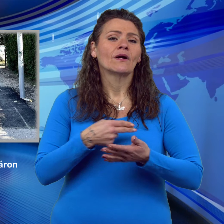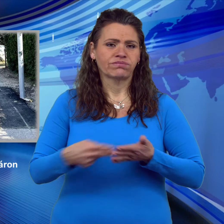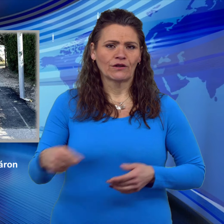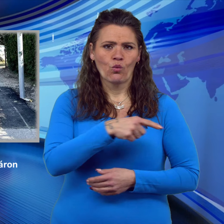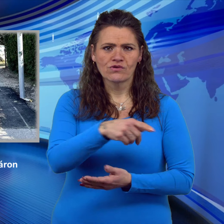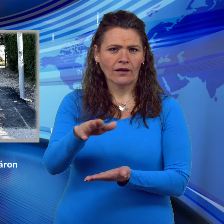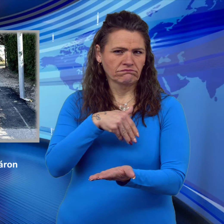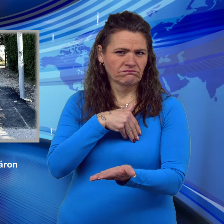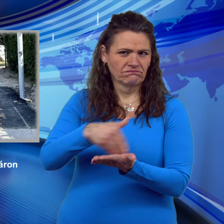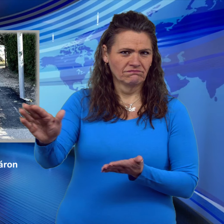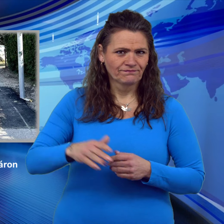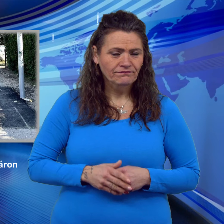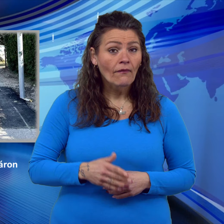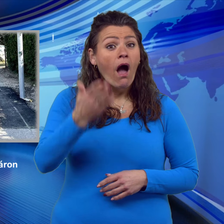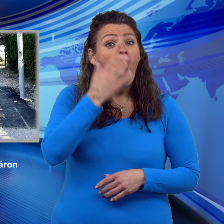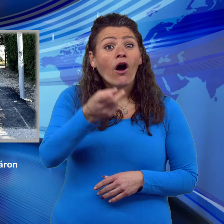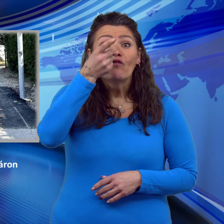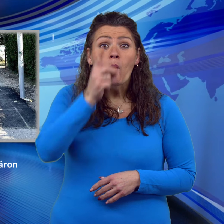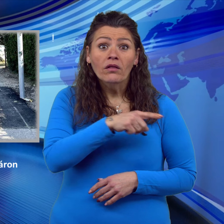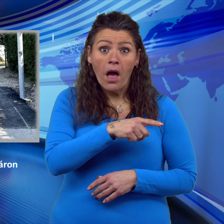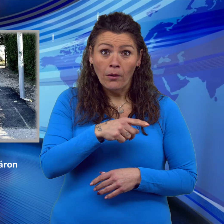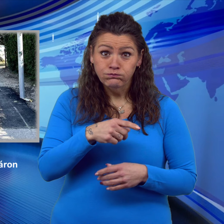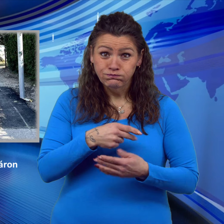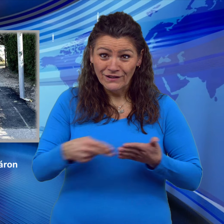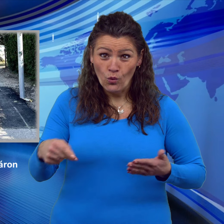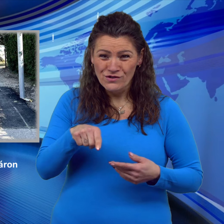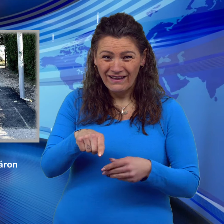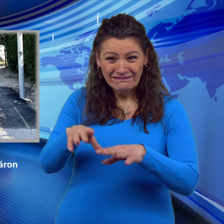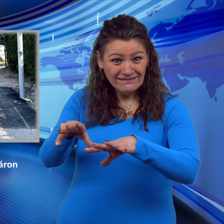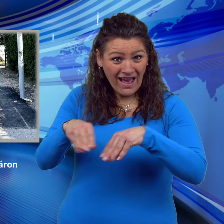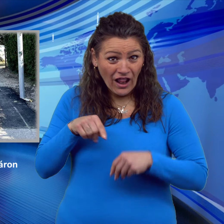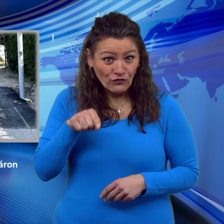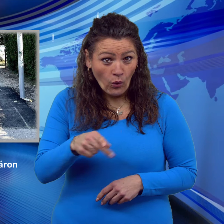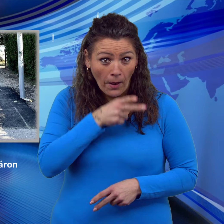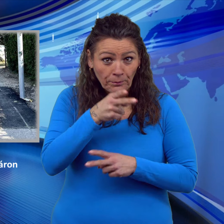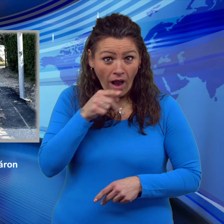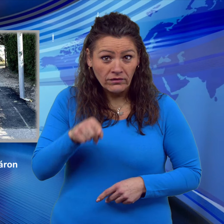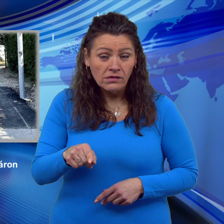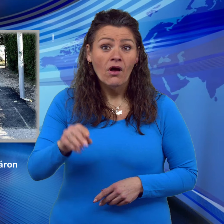a kártérítési keresetet elutasította a tartományi bíróság. Ha kedvező döntés született volna,